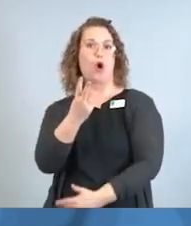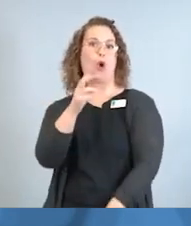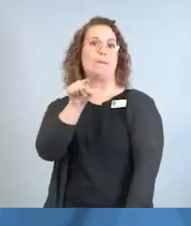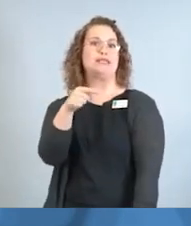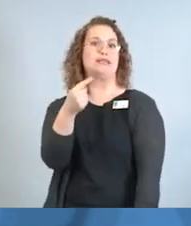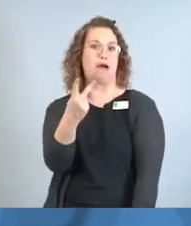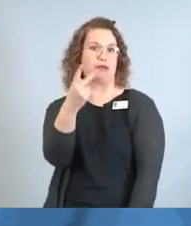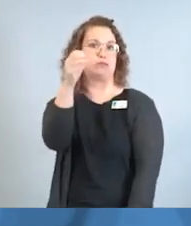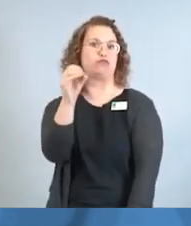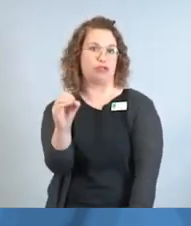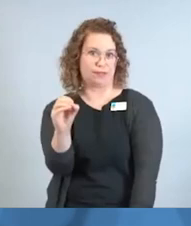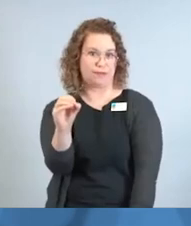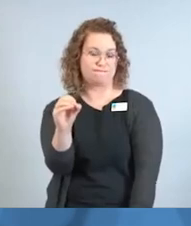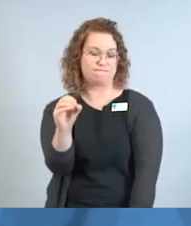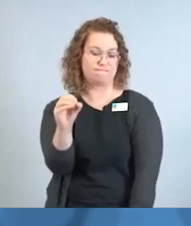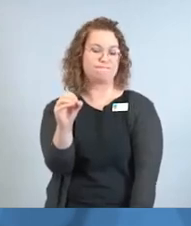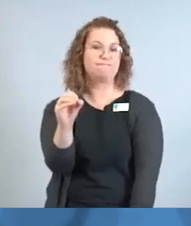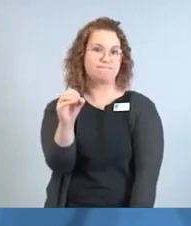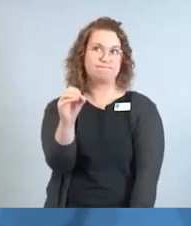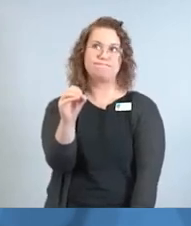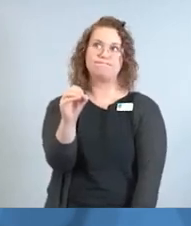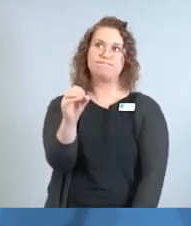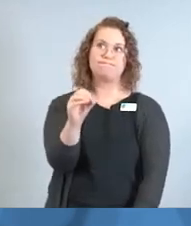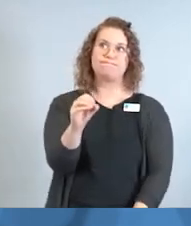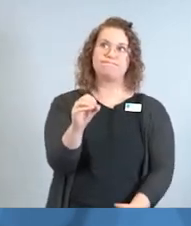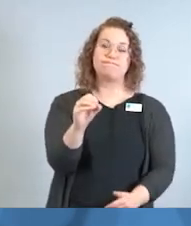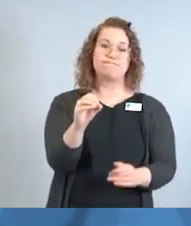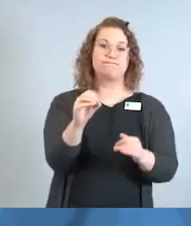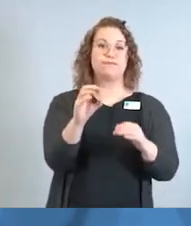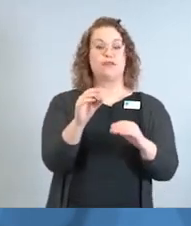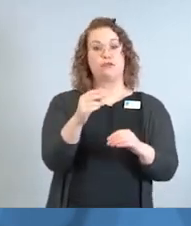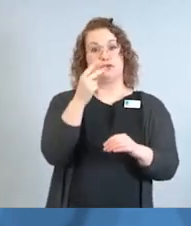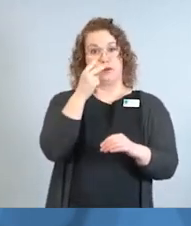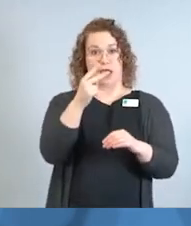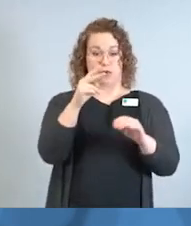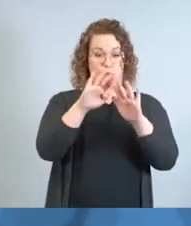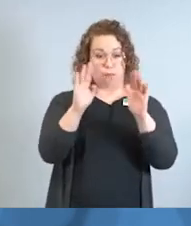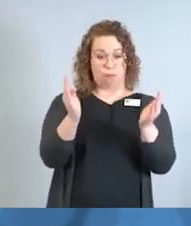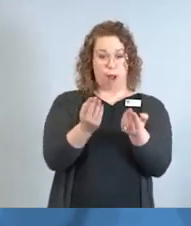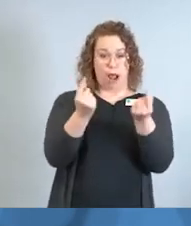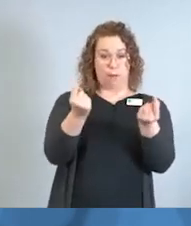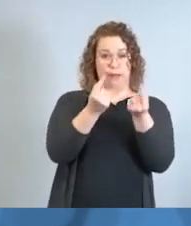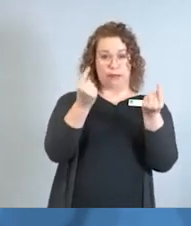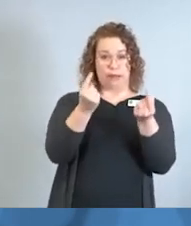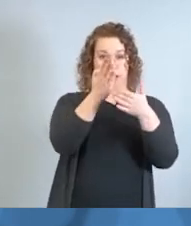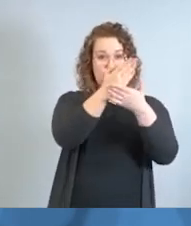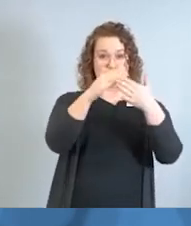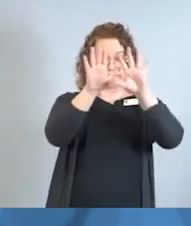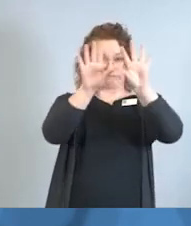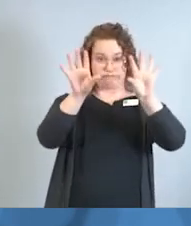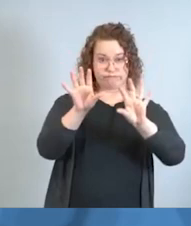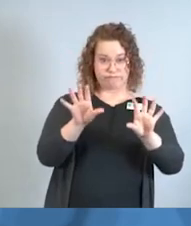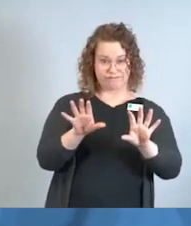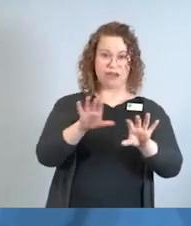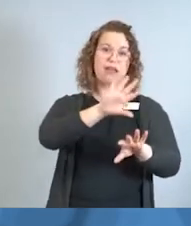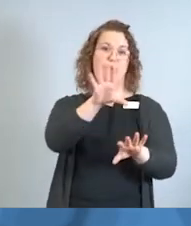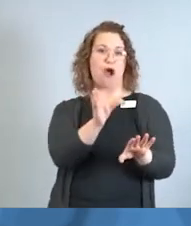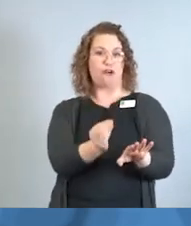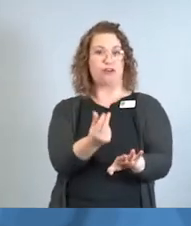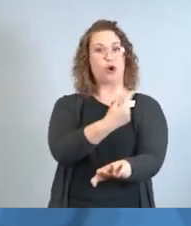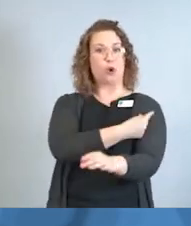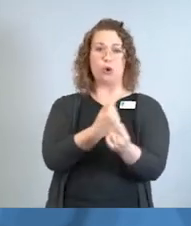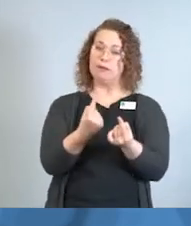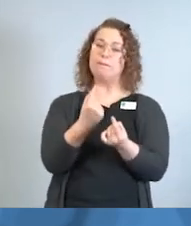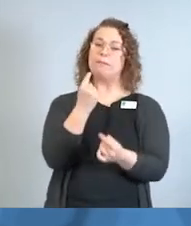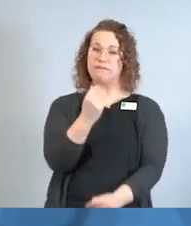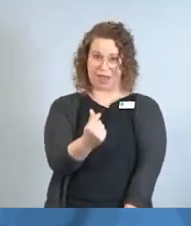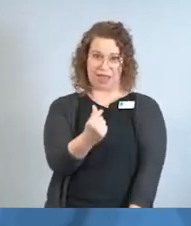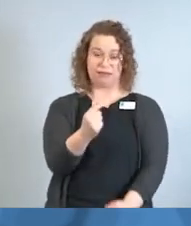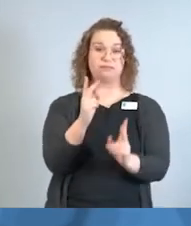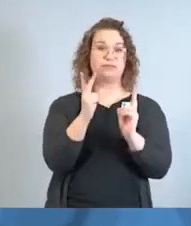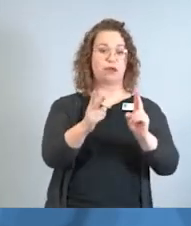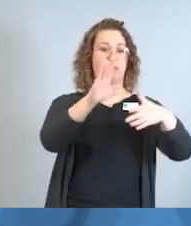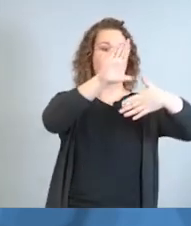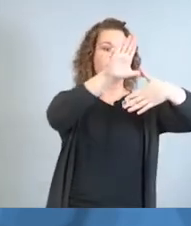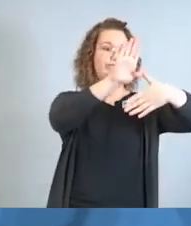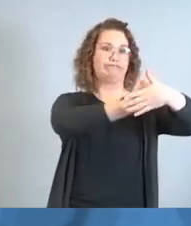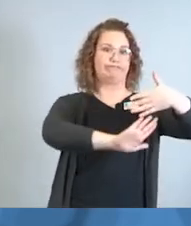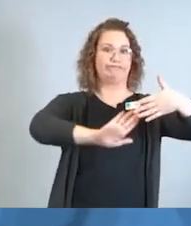Kun katsotaan osuuksia mantereittain, niin Afrikassa on rokotettu todella vähän, kuten myös Etelä-Amerikassa.